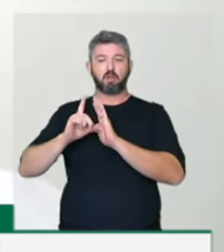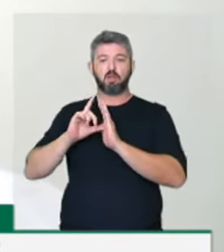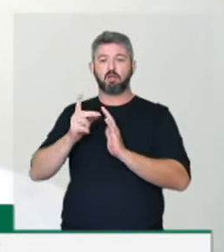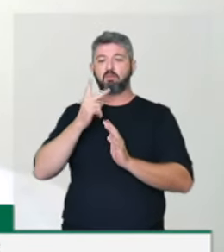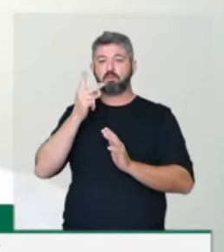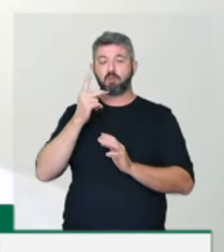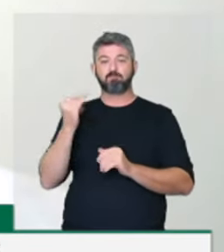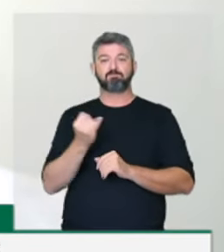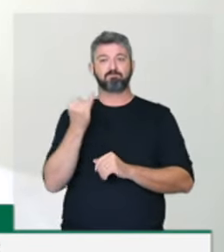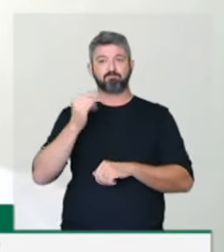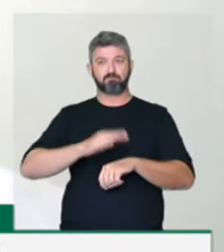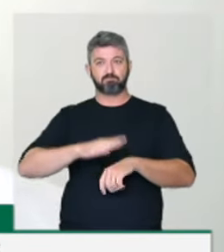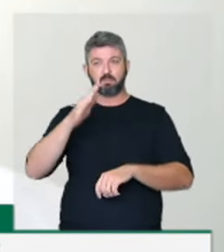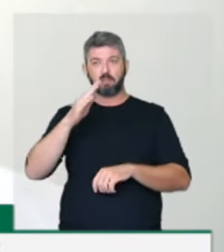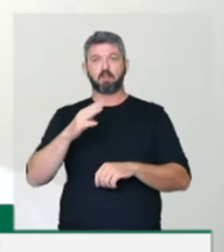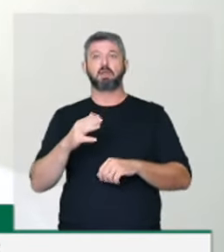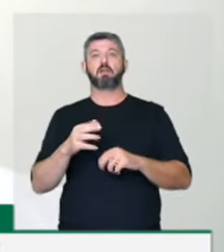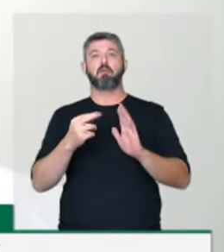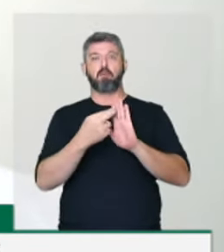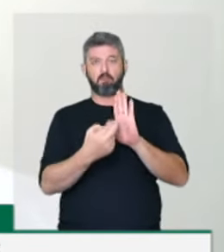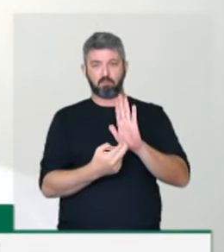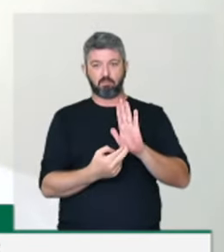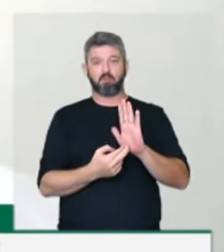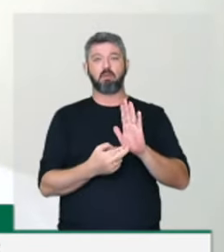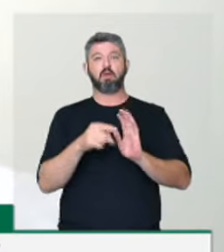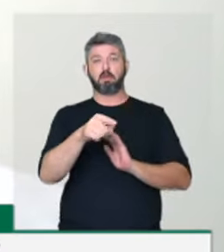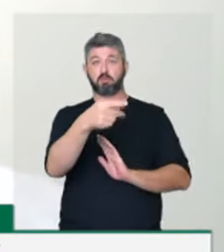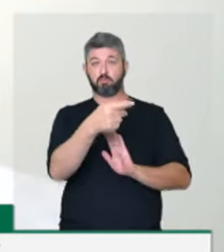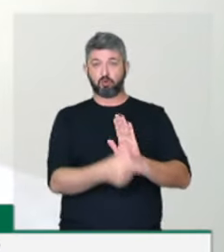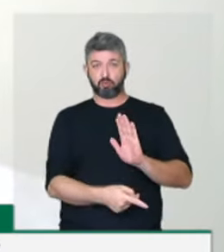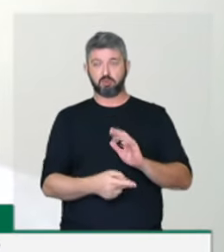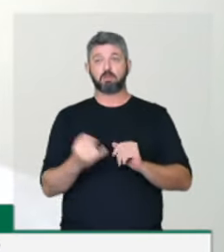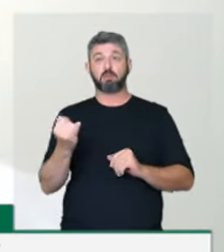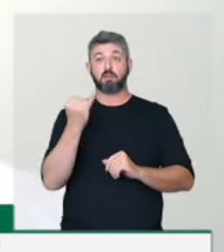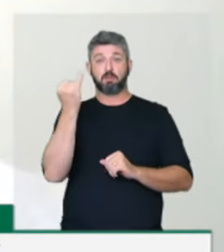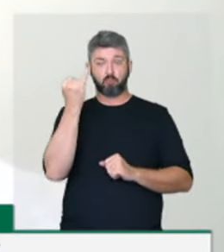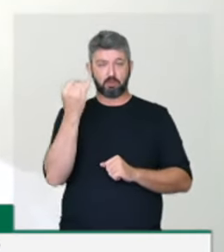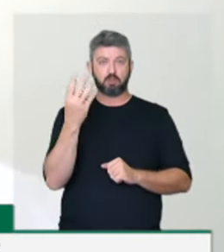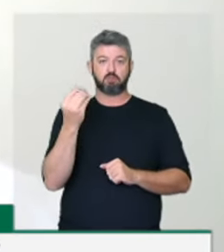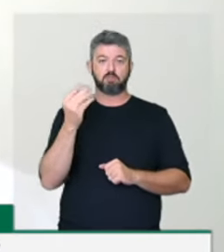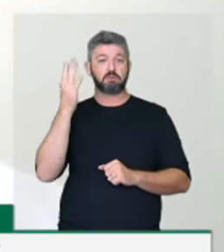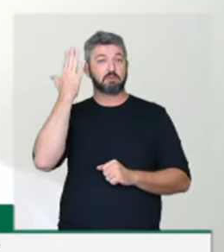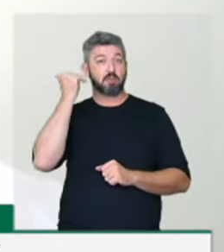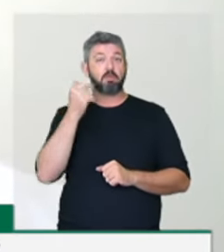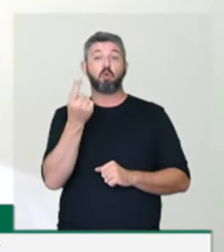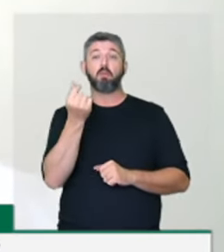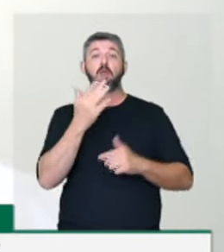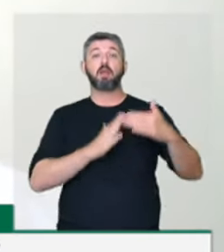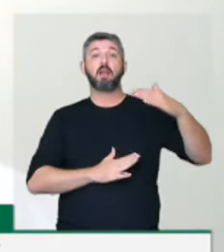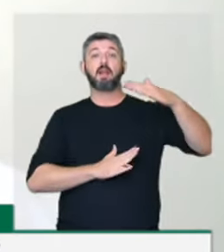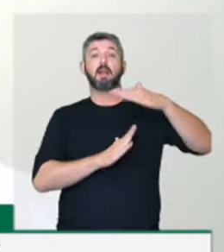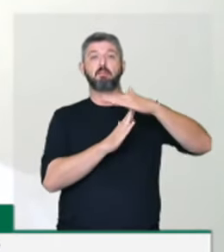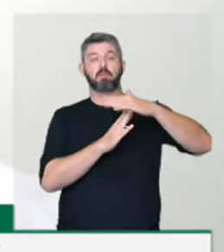AQUELES QUE ARGUMENTARAM ANTERIORMENTE QUE É IMPORTANTÍSSIMO A REGULAMENTAÇÃO DESSE PROJETO. IMPORTANTE... DEFINIR O LIMITE PARA NÃO HAVER ABUSOS. COMO JÁ TIVEMOS, INCLUSIVE... EM CONTAS